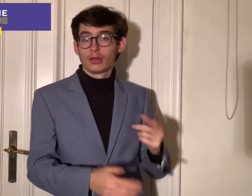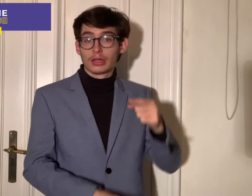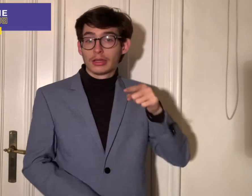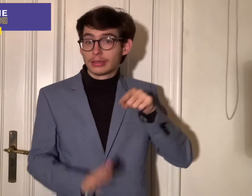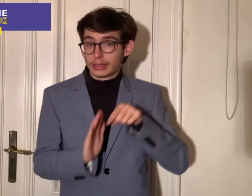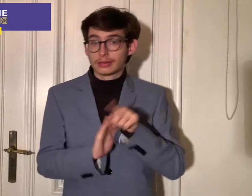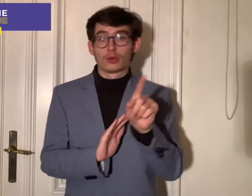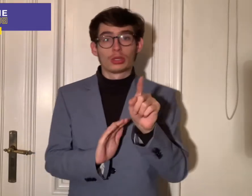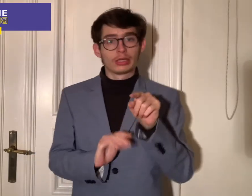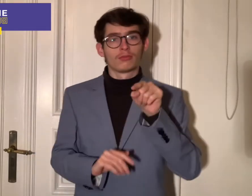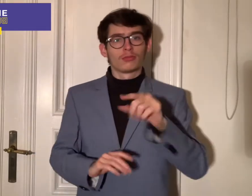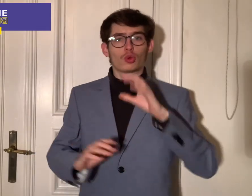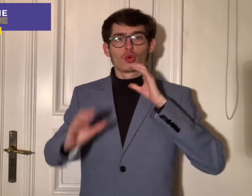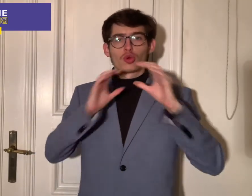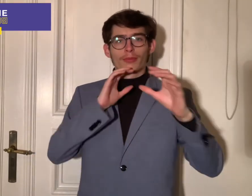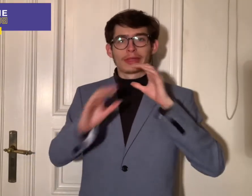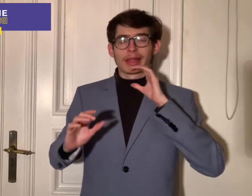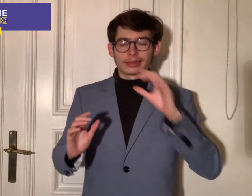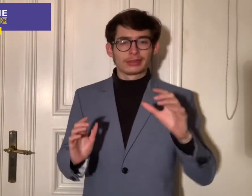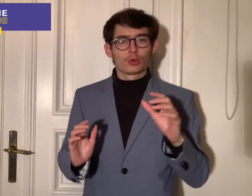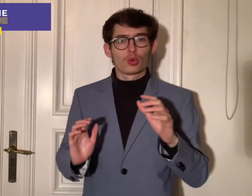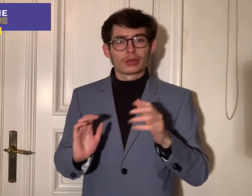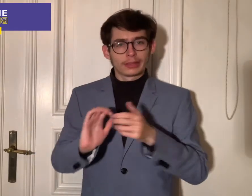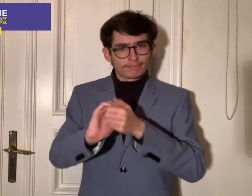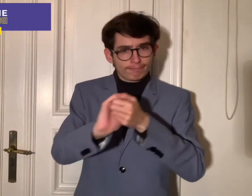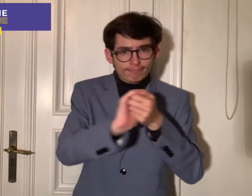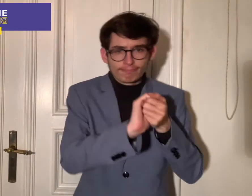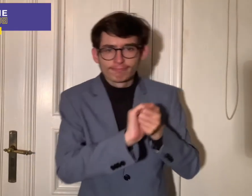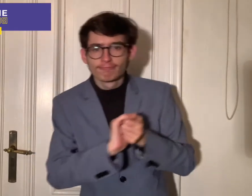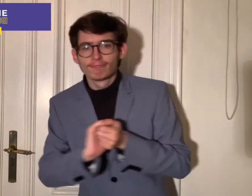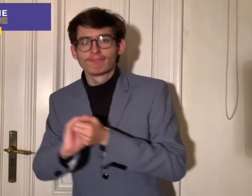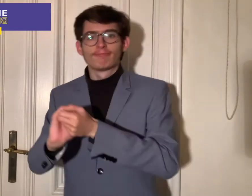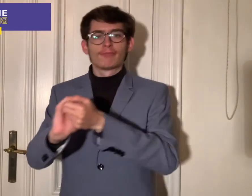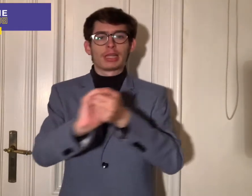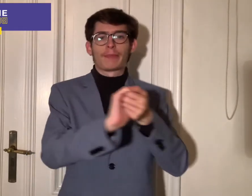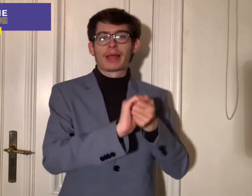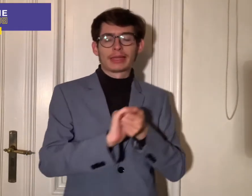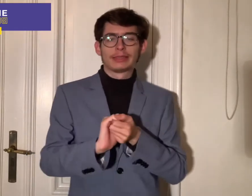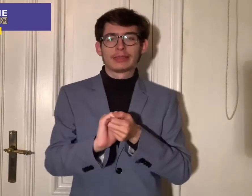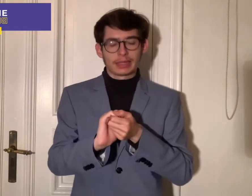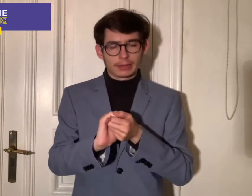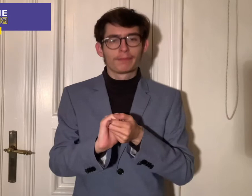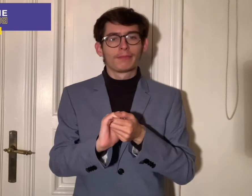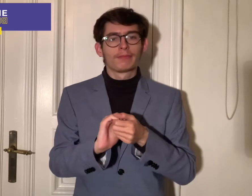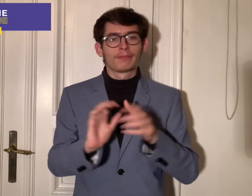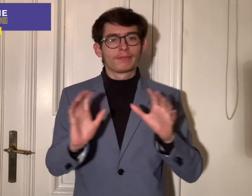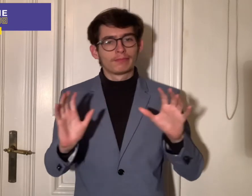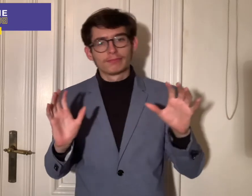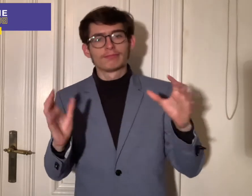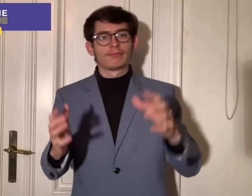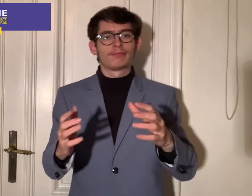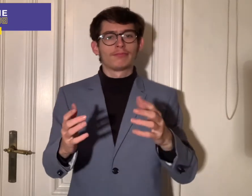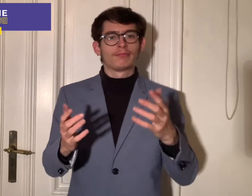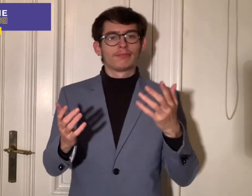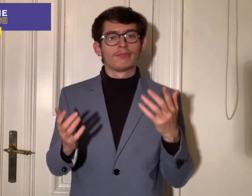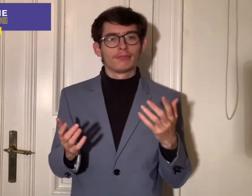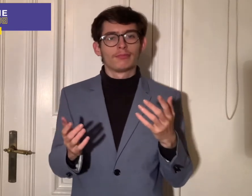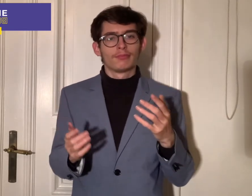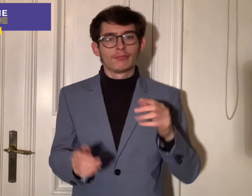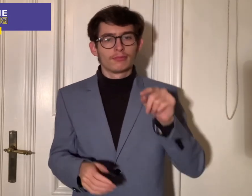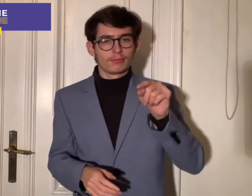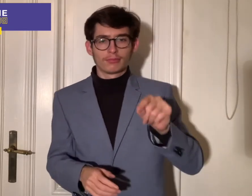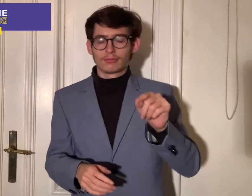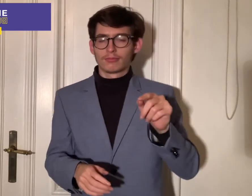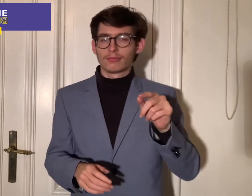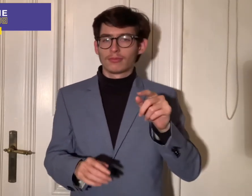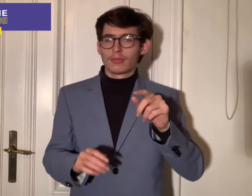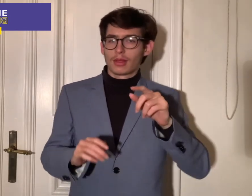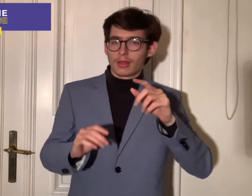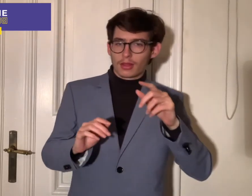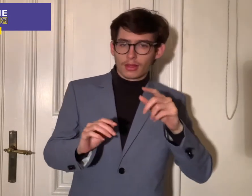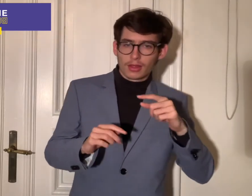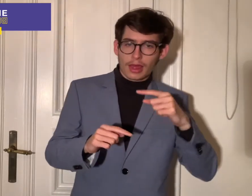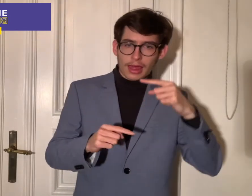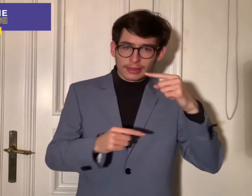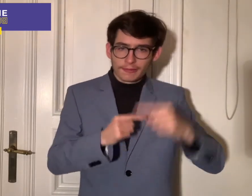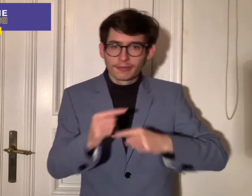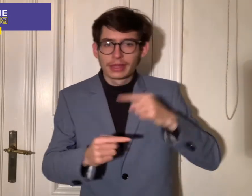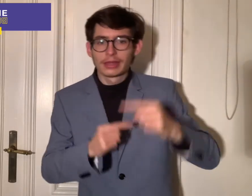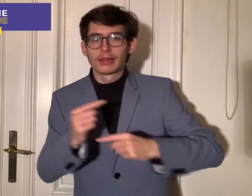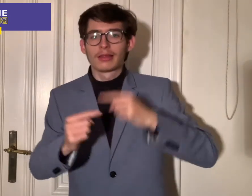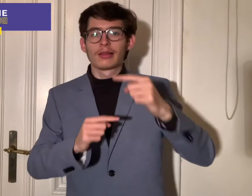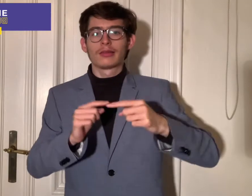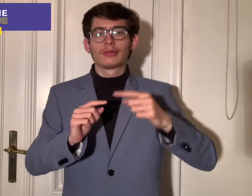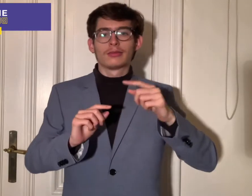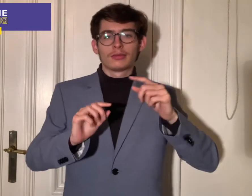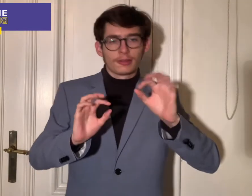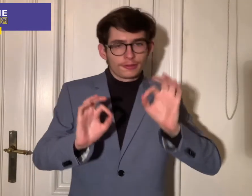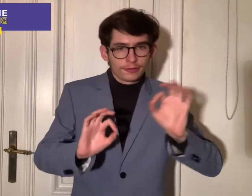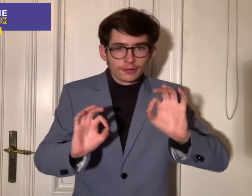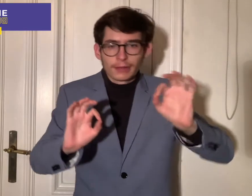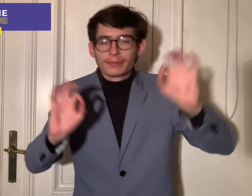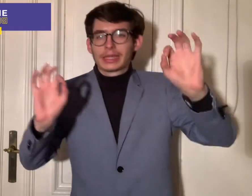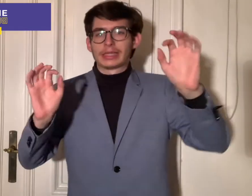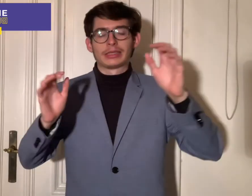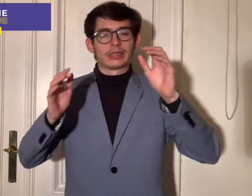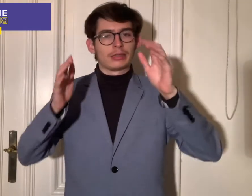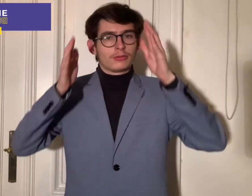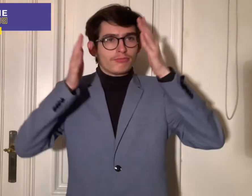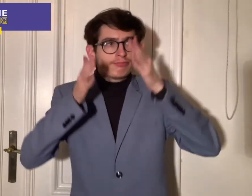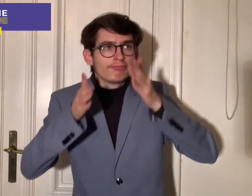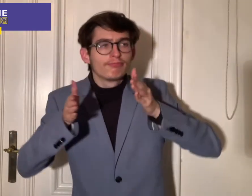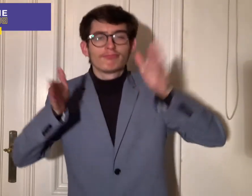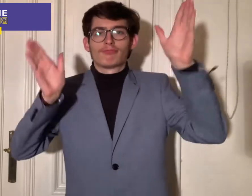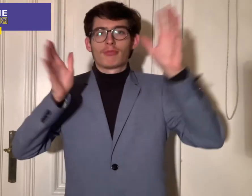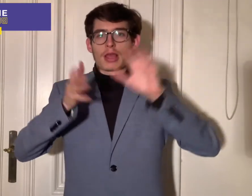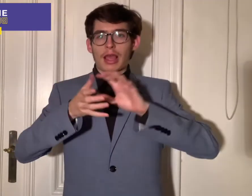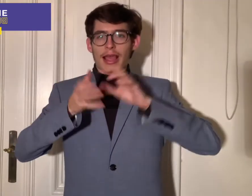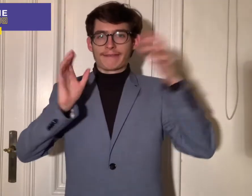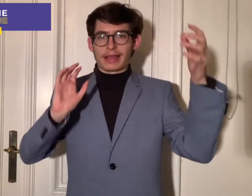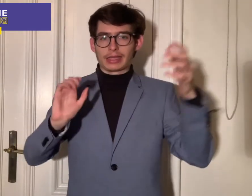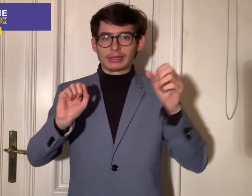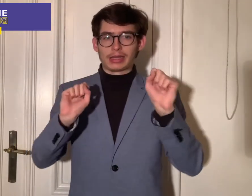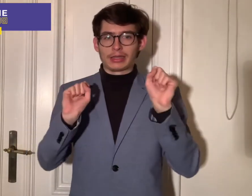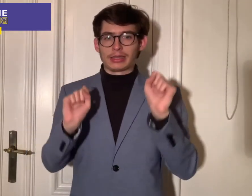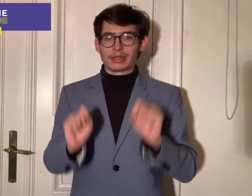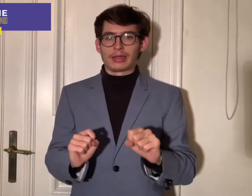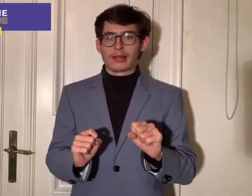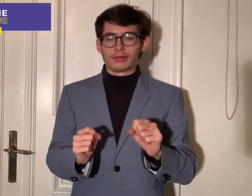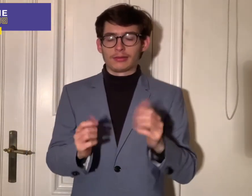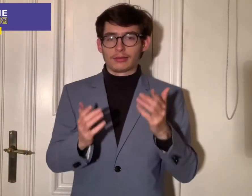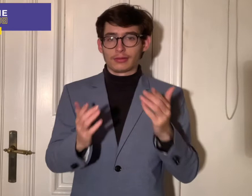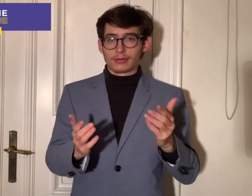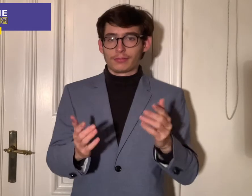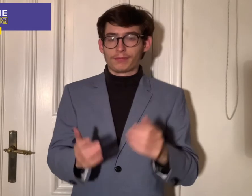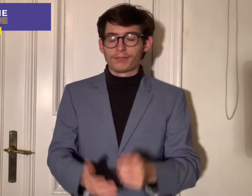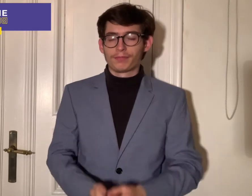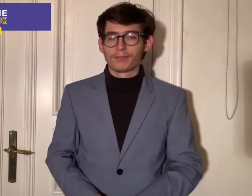Dadurch könnten die Möglichkeiten der gemeinsamen Kommunikation verbessert und erweitert werden.